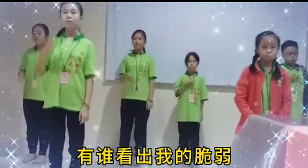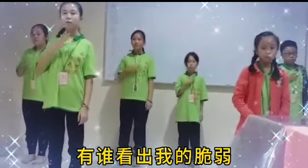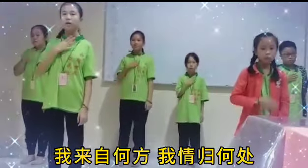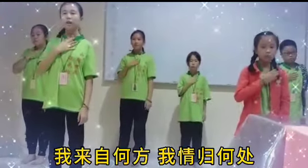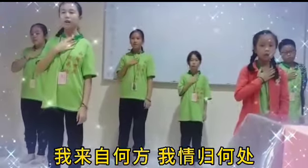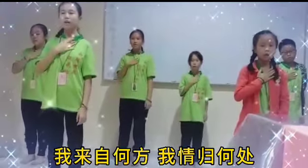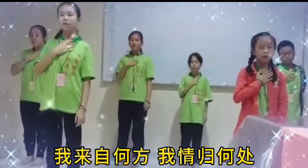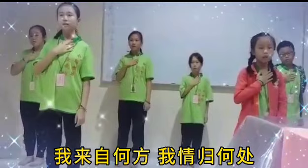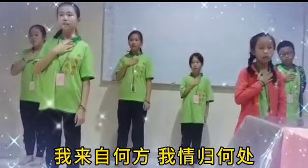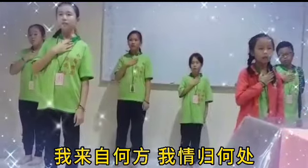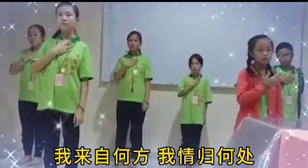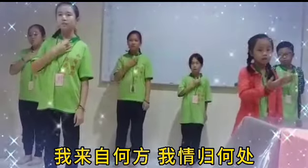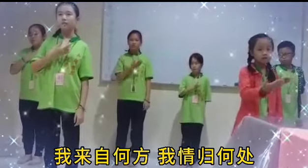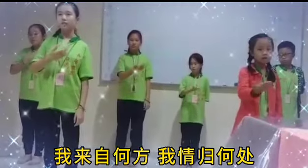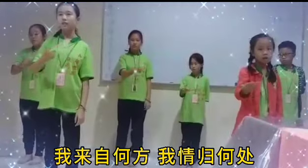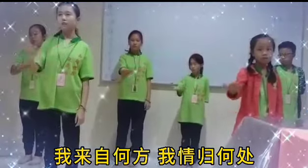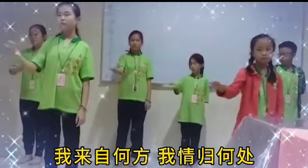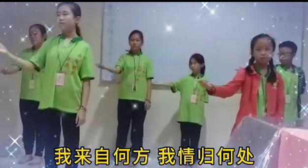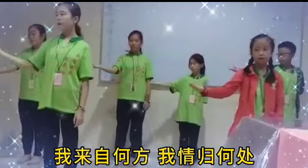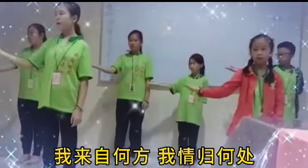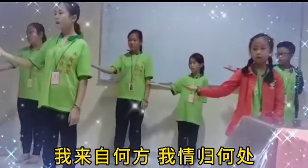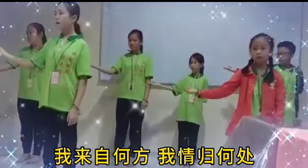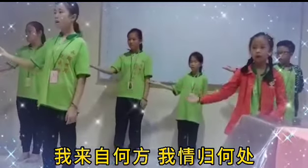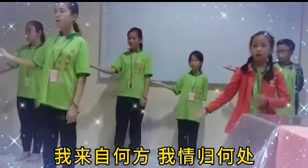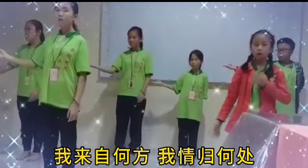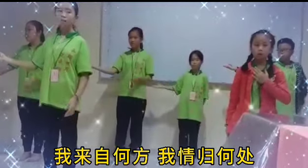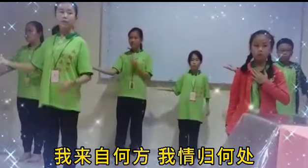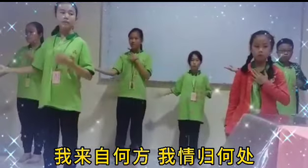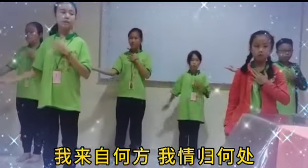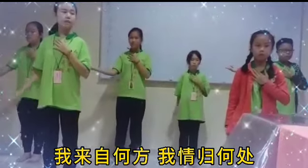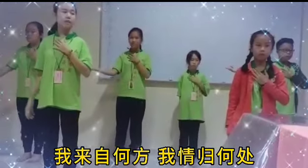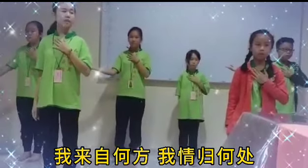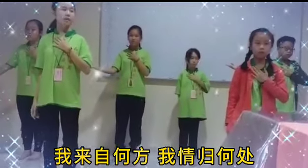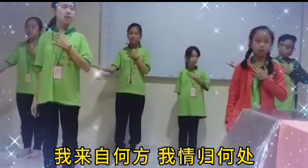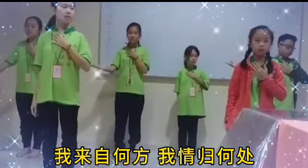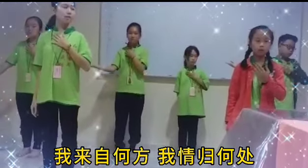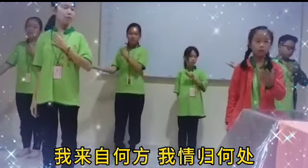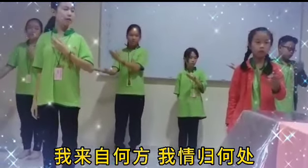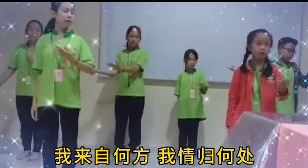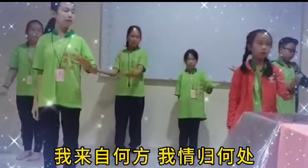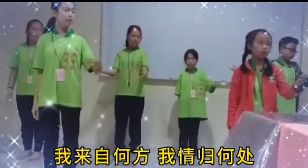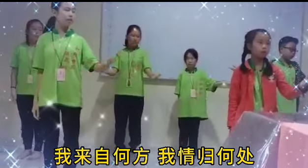我来自何方 我情归何处